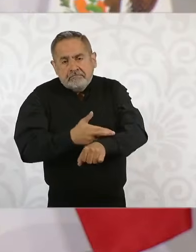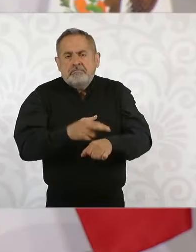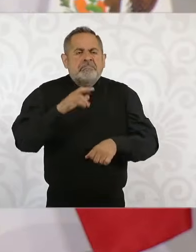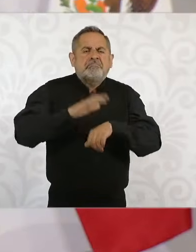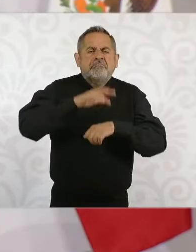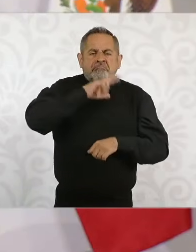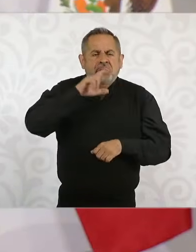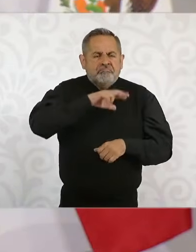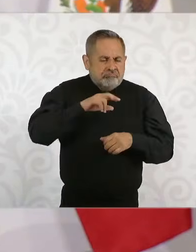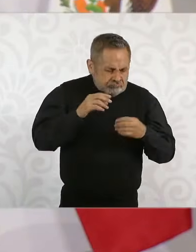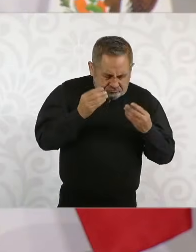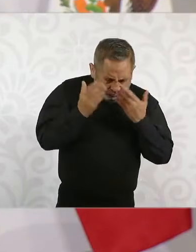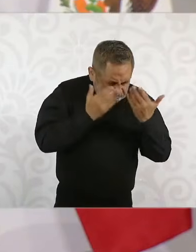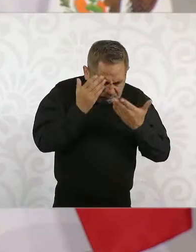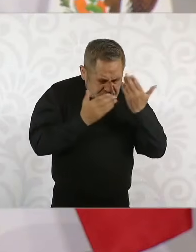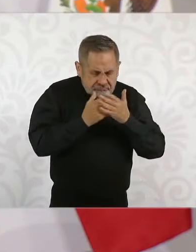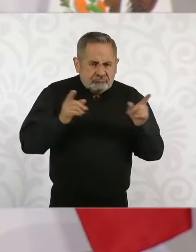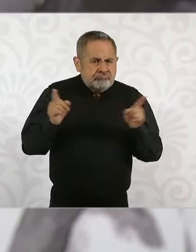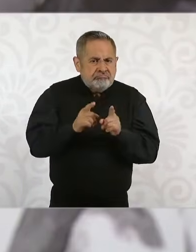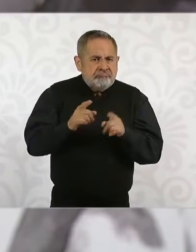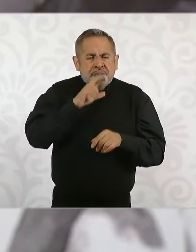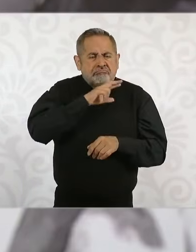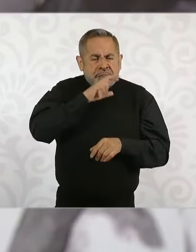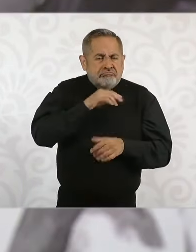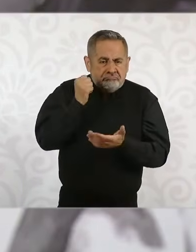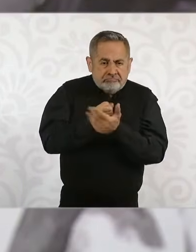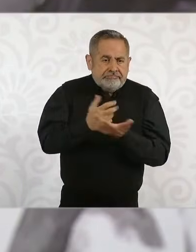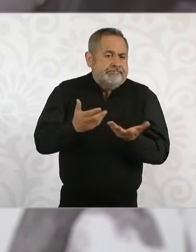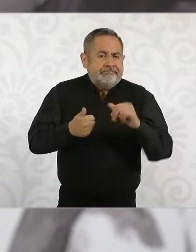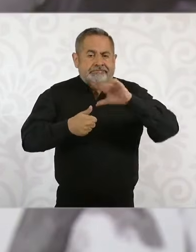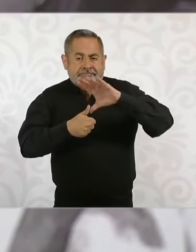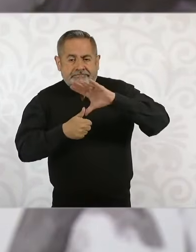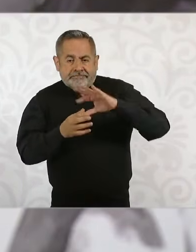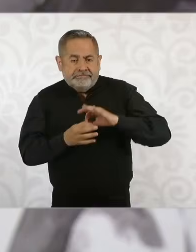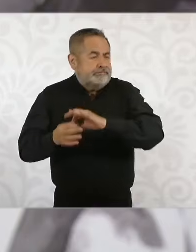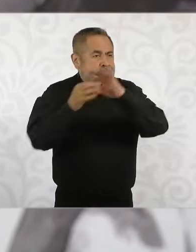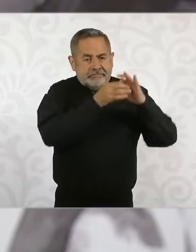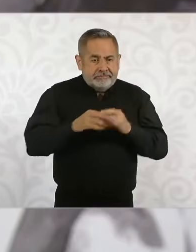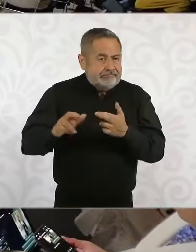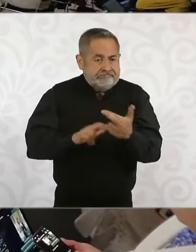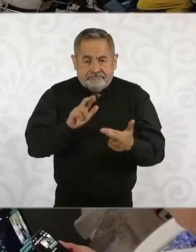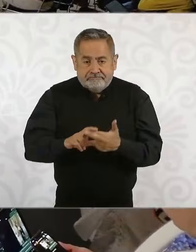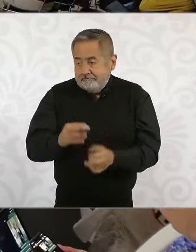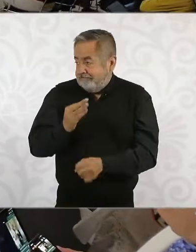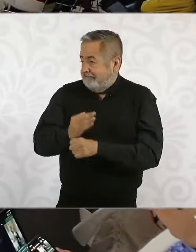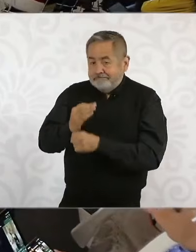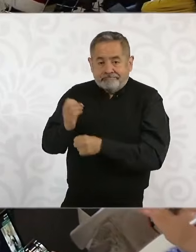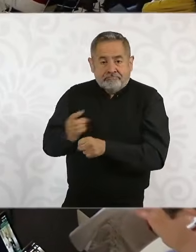podamos establecer esa colaboración regional. Es un espacio de gran oportunidad, como dijo Astrea,